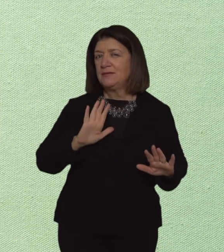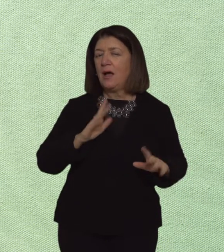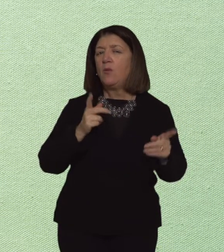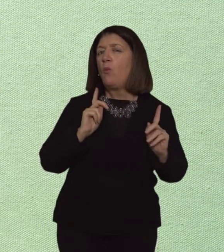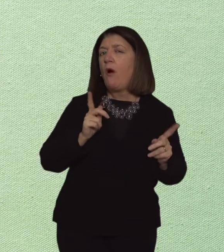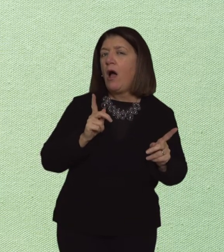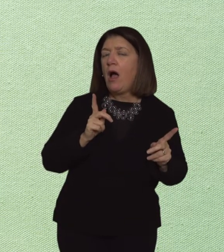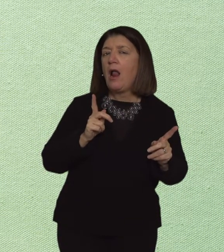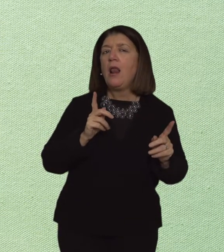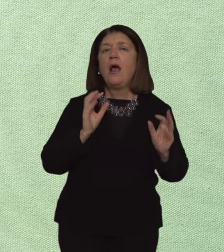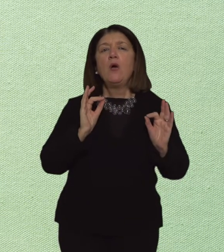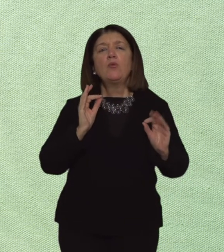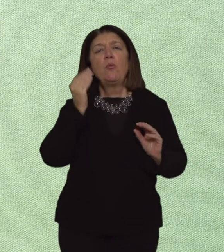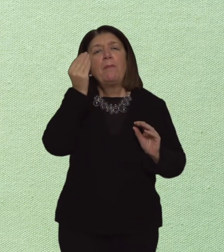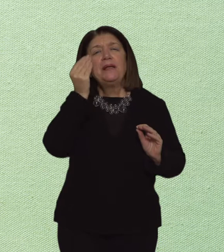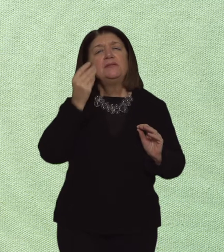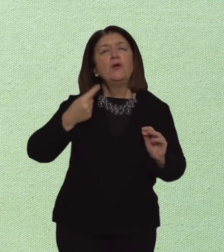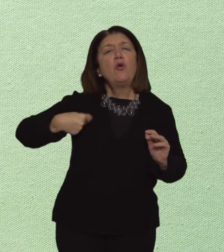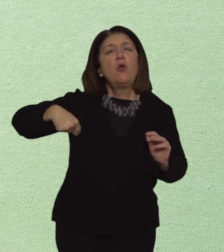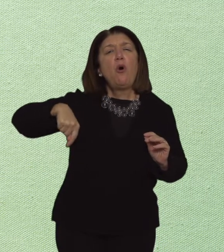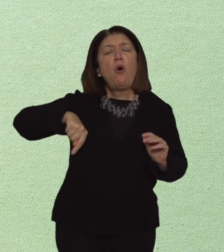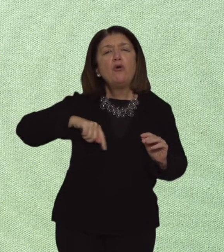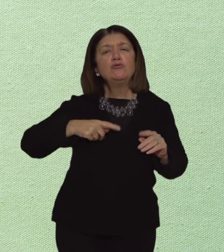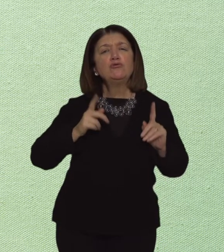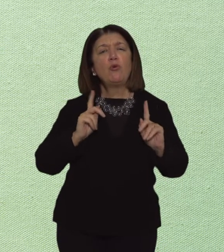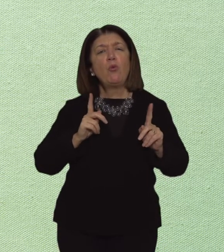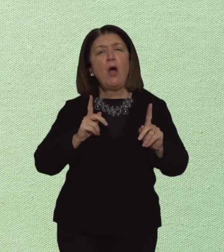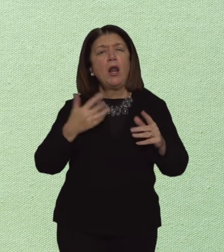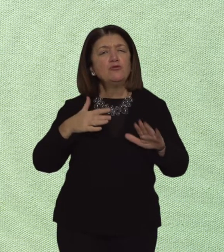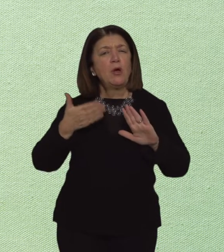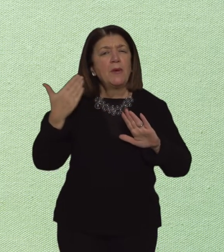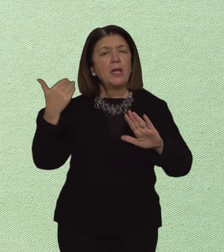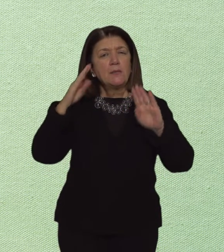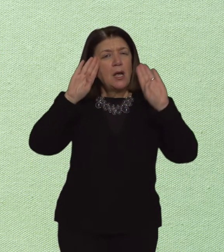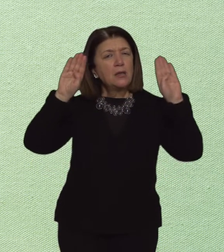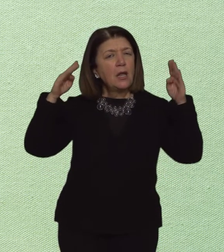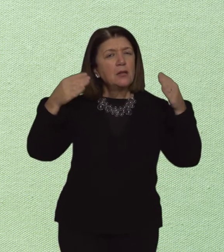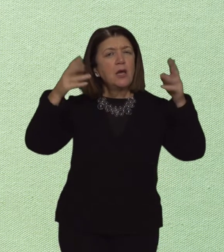nostro pensiero che era stato dedicato alla giornata della memoria, che però